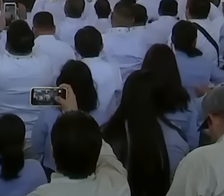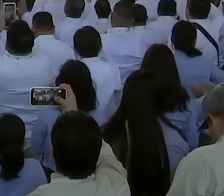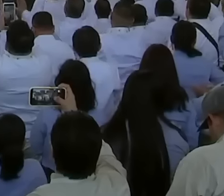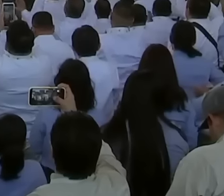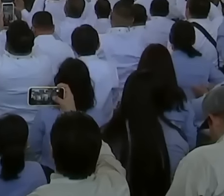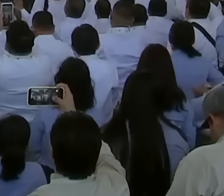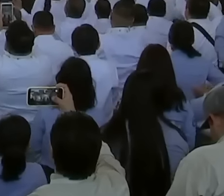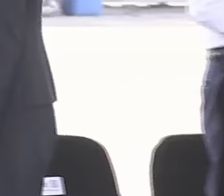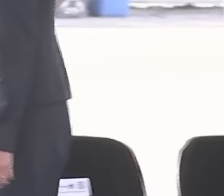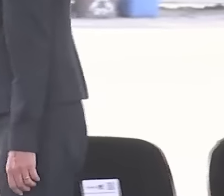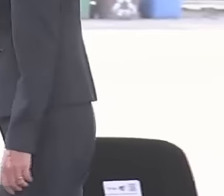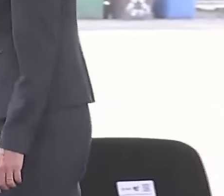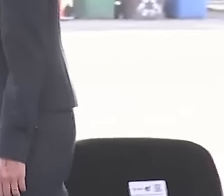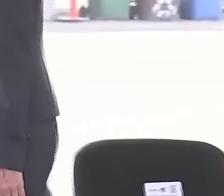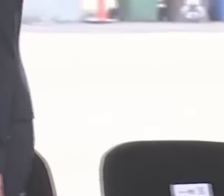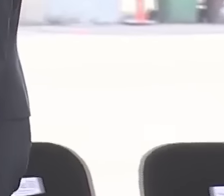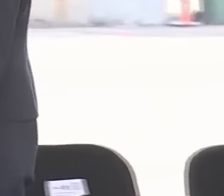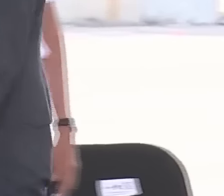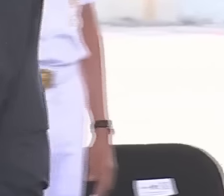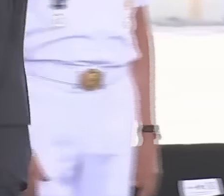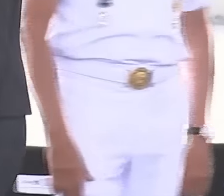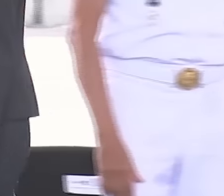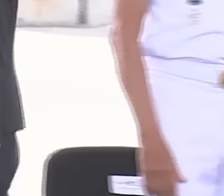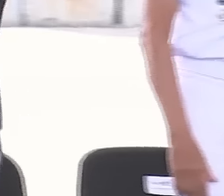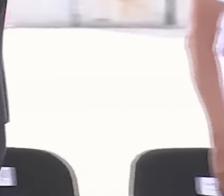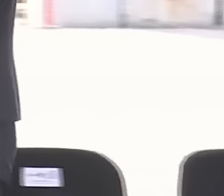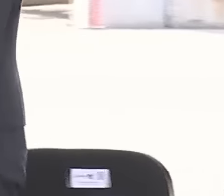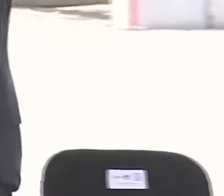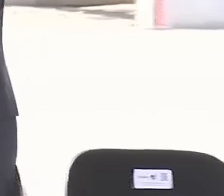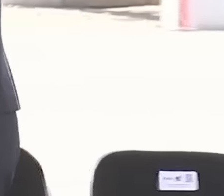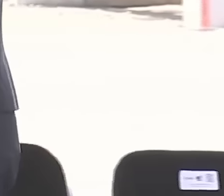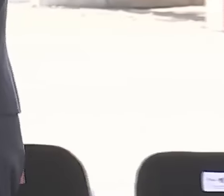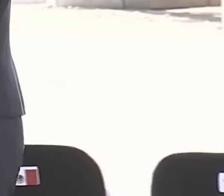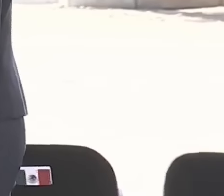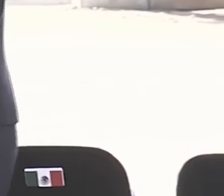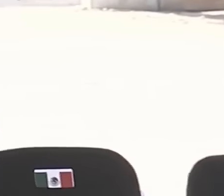Con gran orgullo camina la presidenta de la República, la doctora Claudia Shane Baum Pardo,